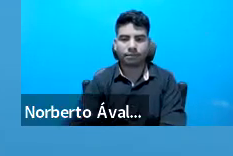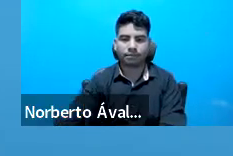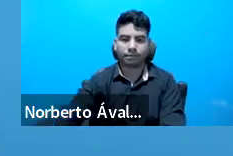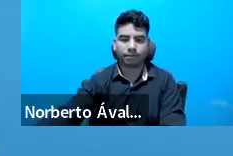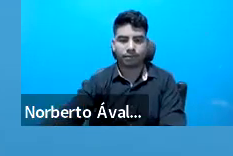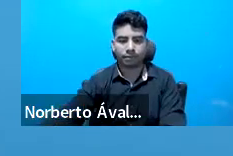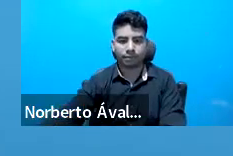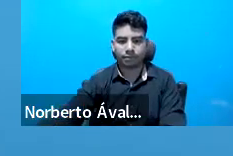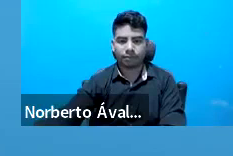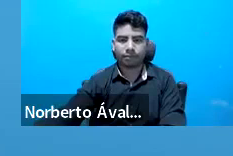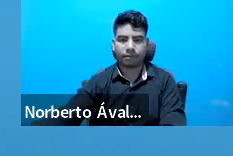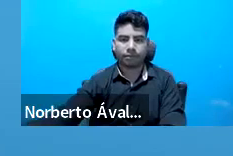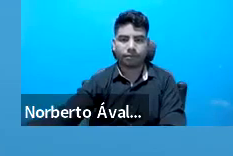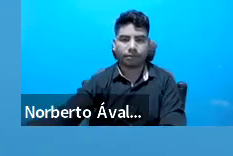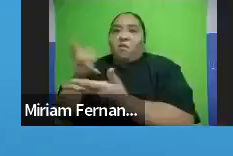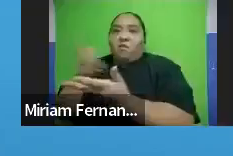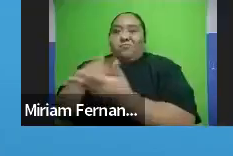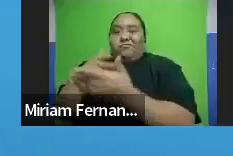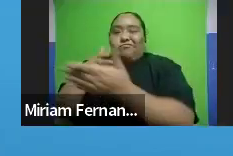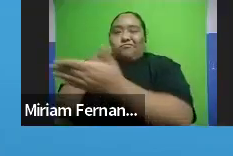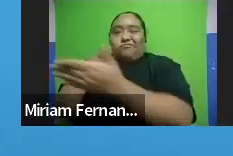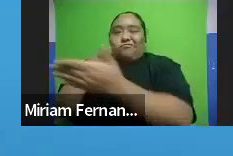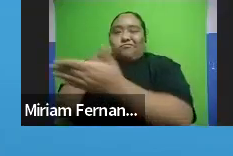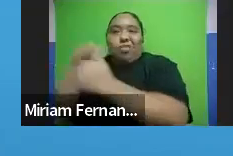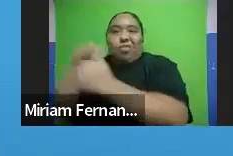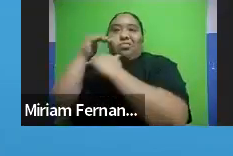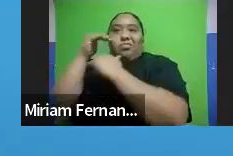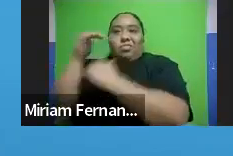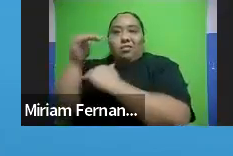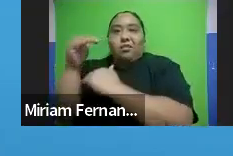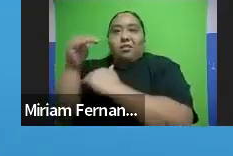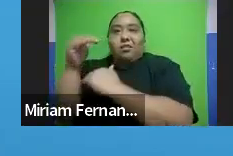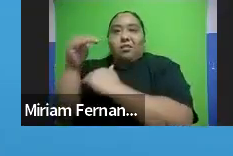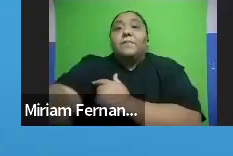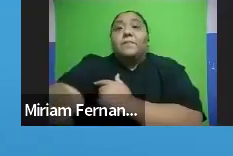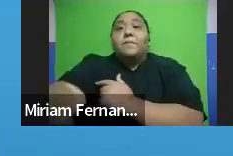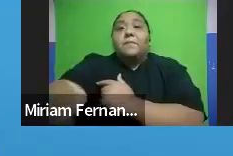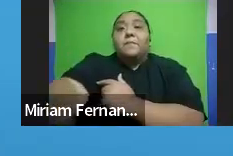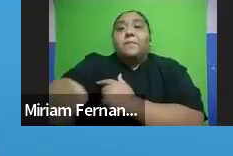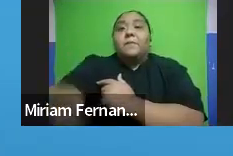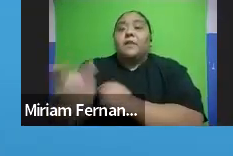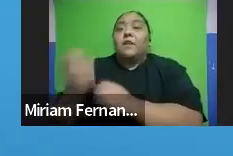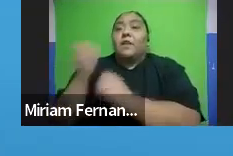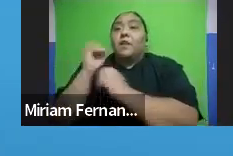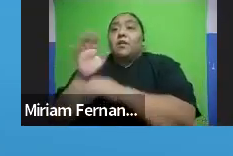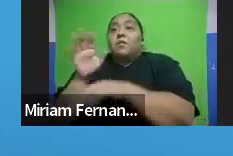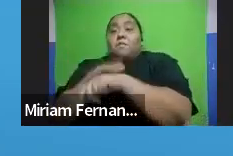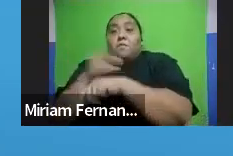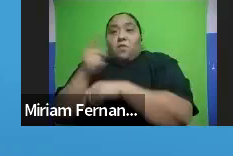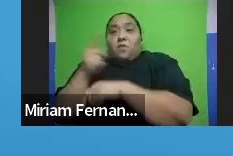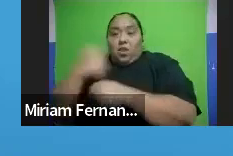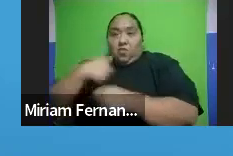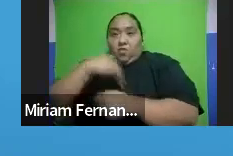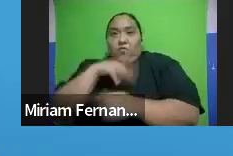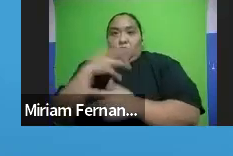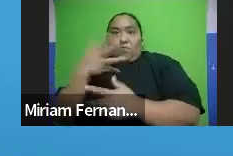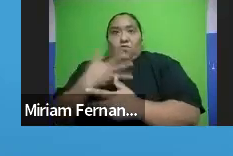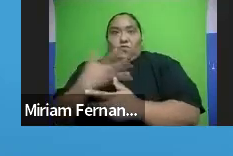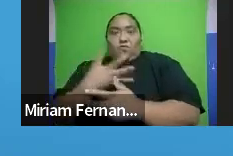hacer. Pero finalmente estoy limitado mitado quizá en una cultura. O limitado. En lo que en lo en lo que